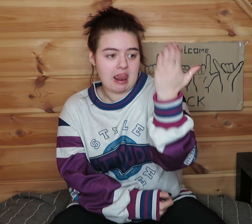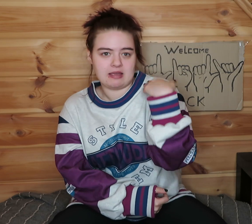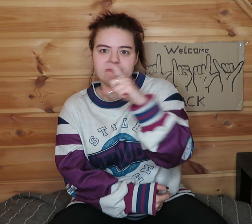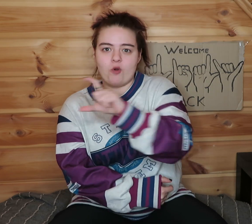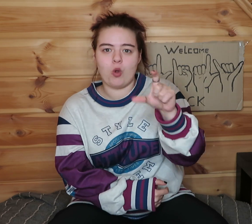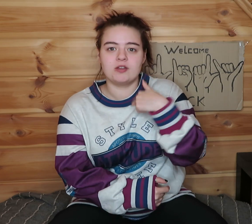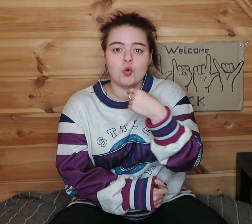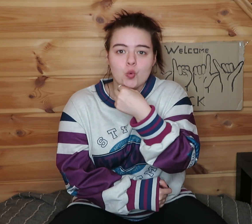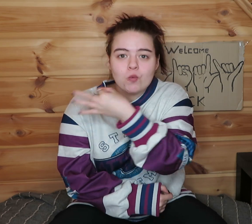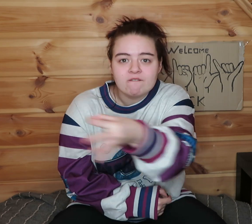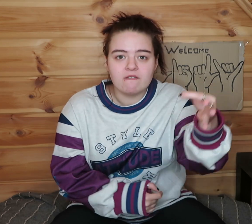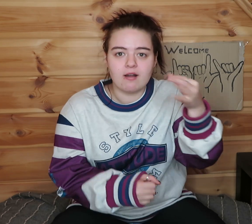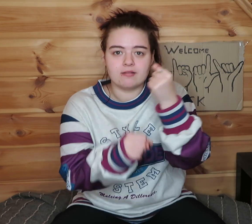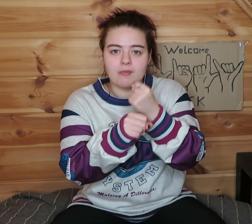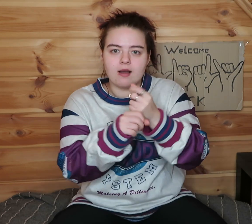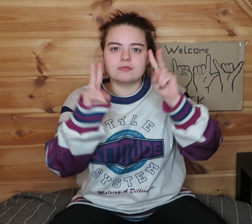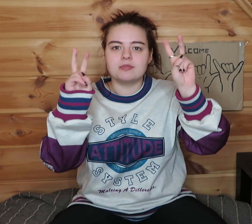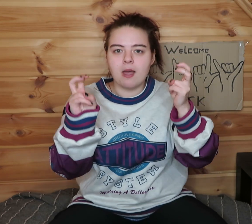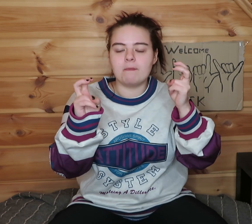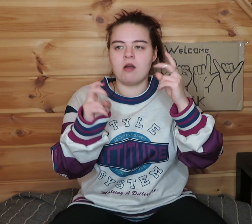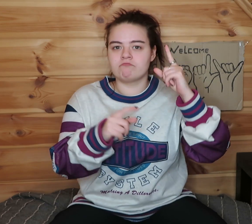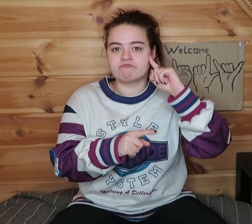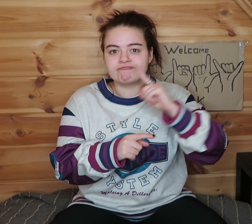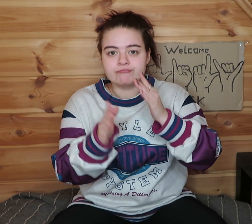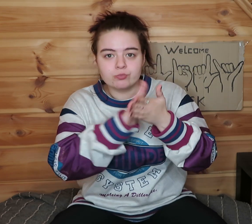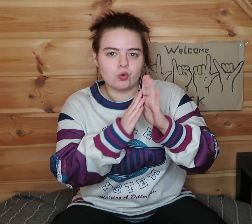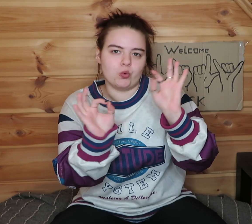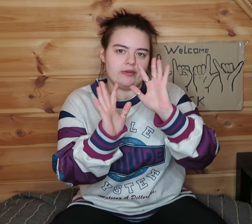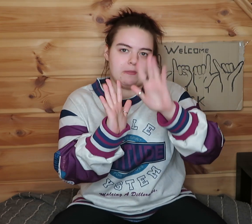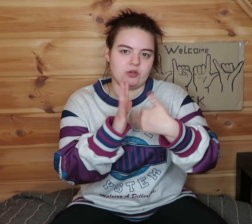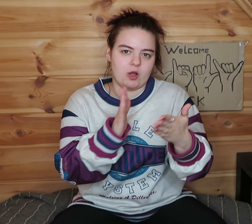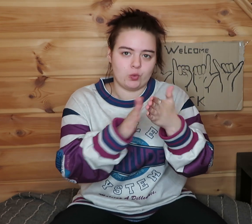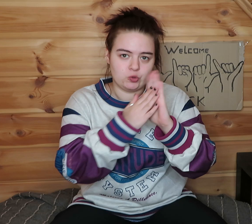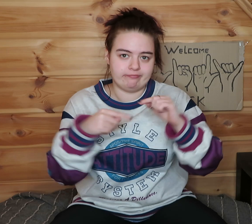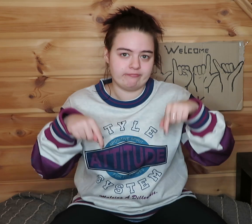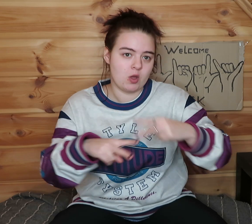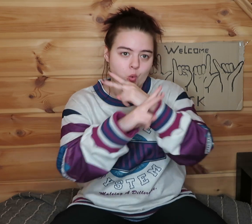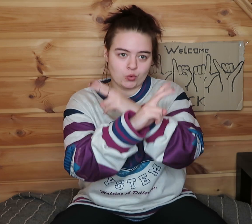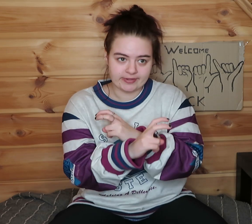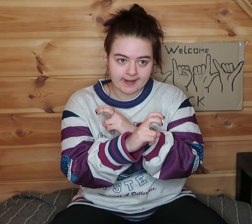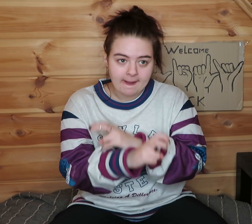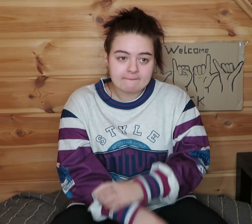letzte Woche eine Umfrage gemacht zu dem Thema Gehörlosen Community oder Gebärdensprach Community hier in Österreich.